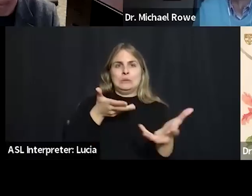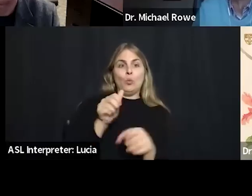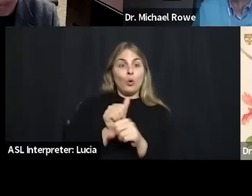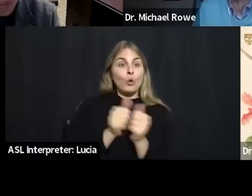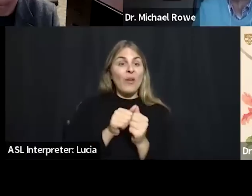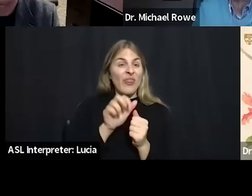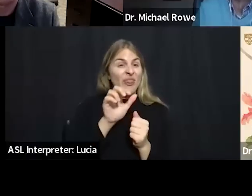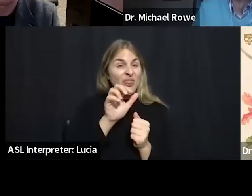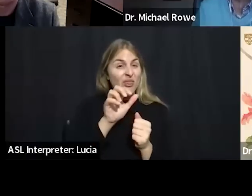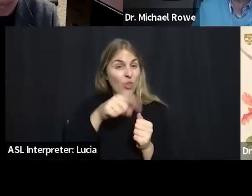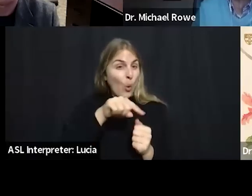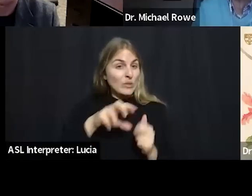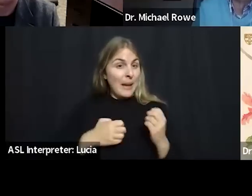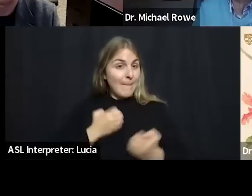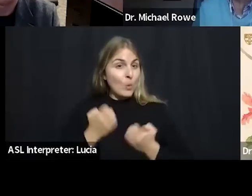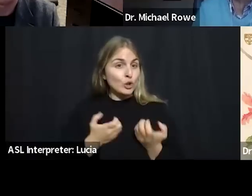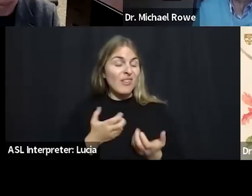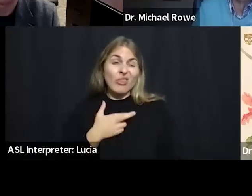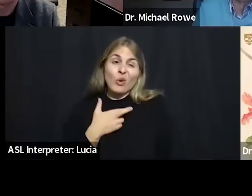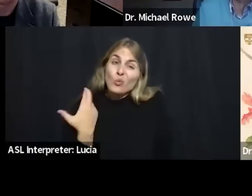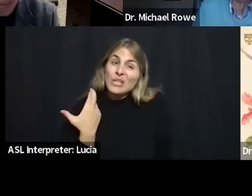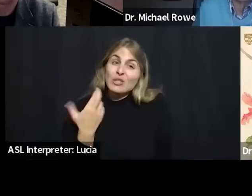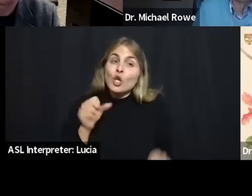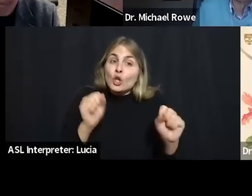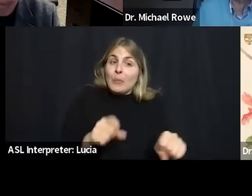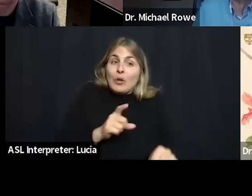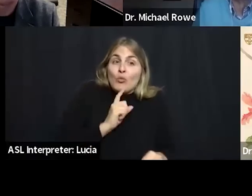donde el riesgo podría ser real, no solo imaginado.